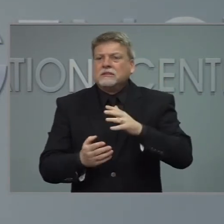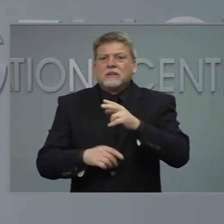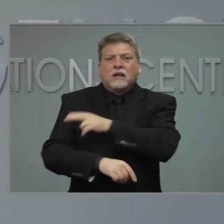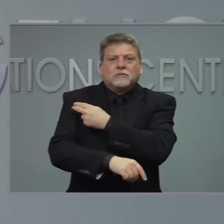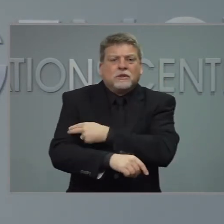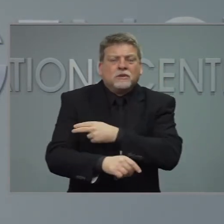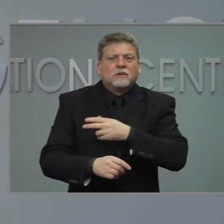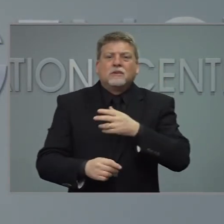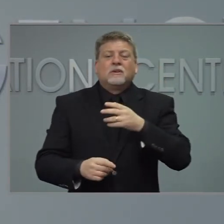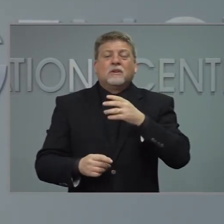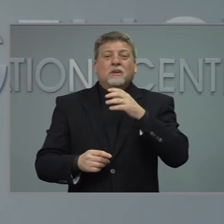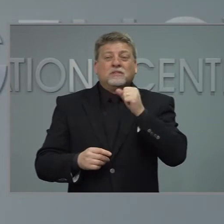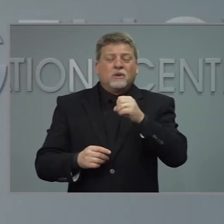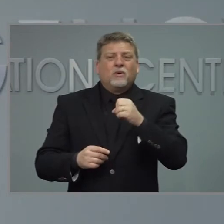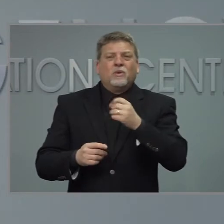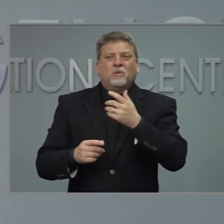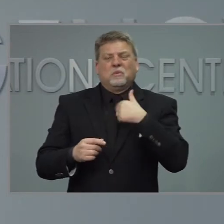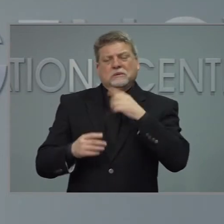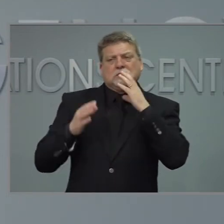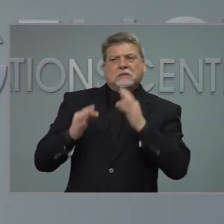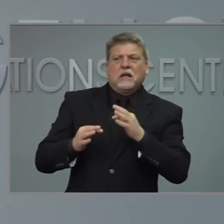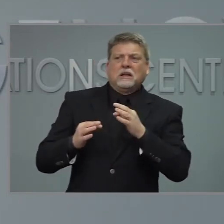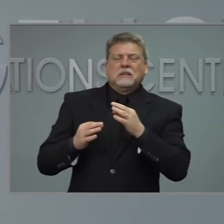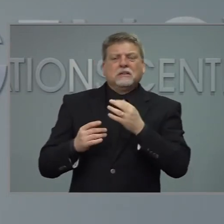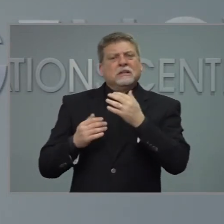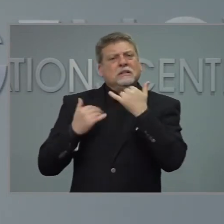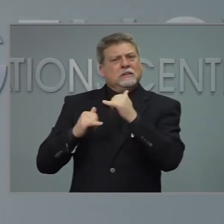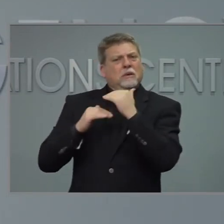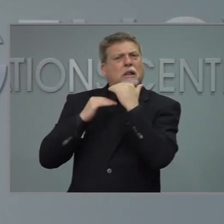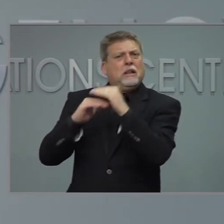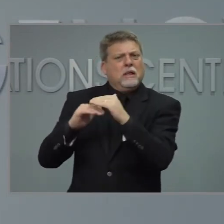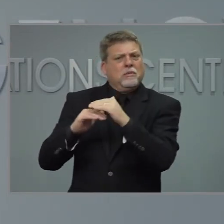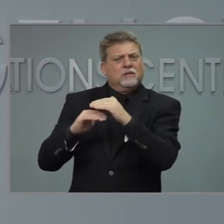rifle, el y liberar estas restricciones.